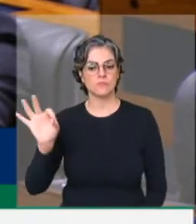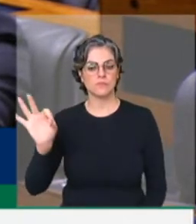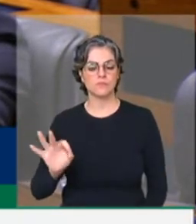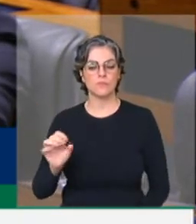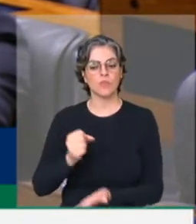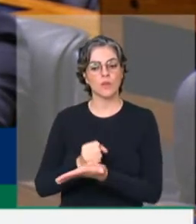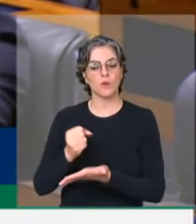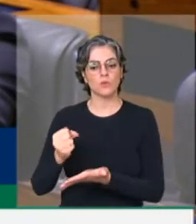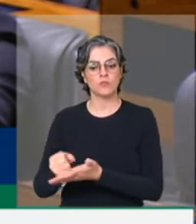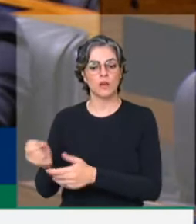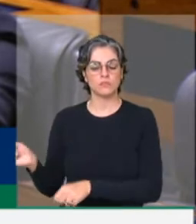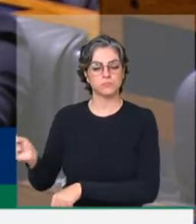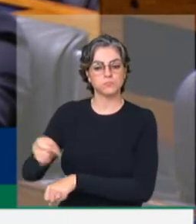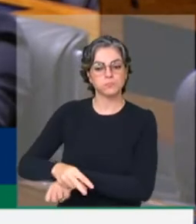GABINETES PARLAMENTARES, ALÉM